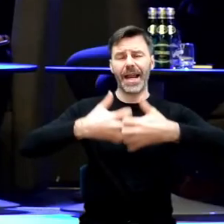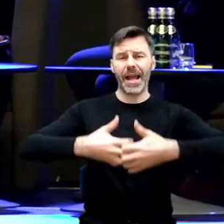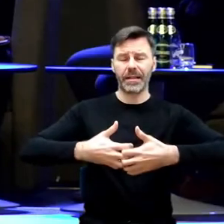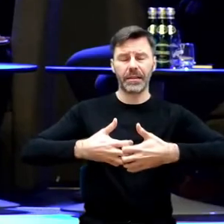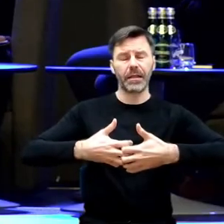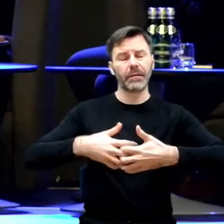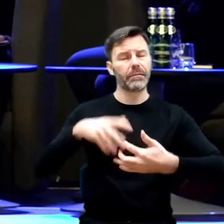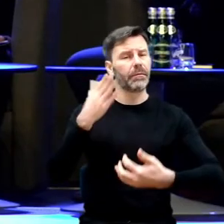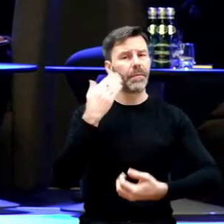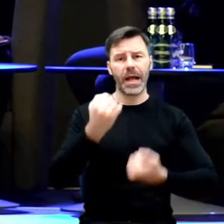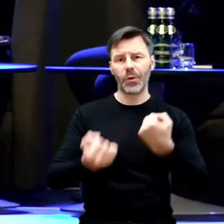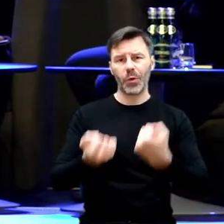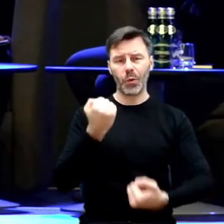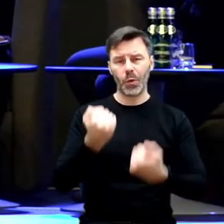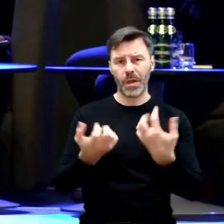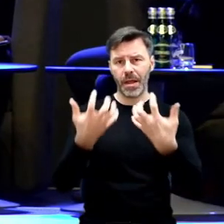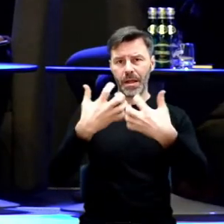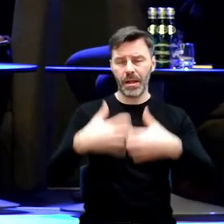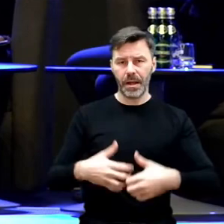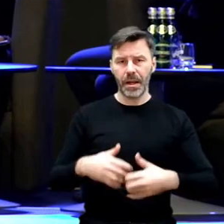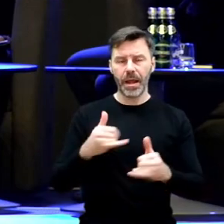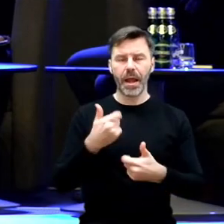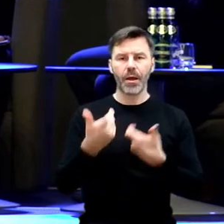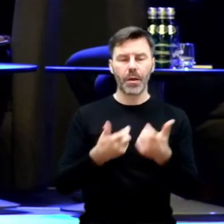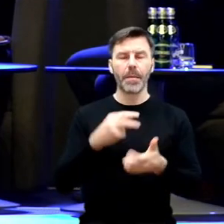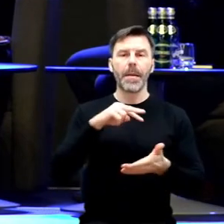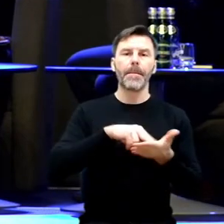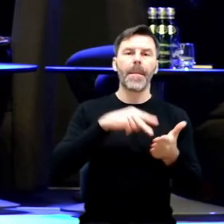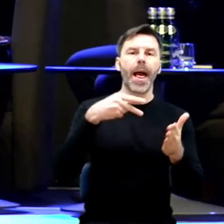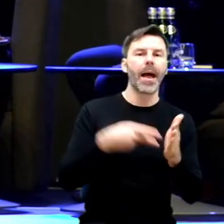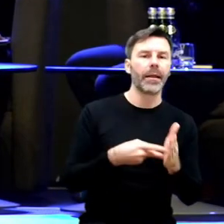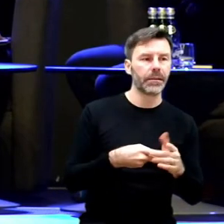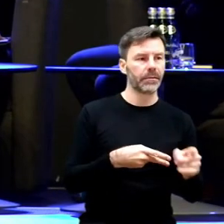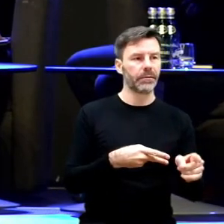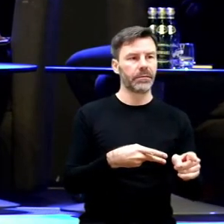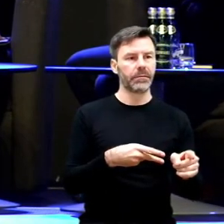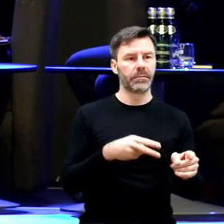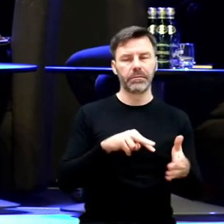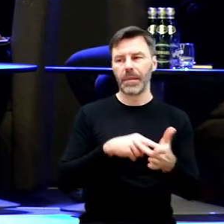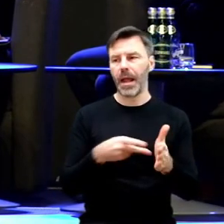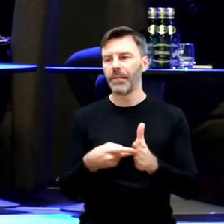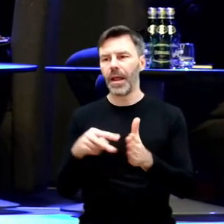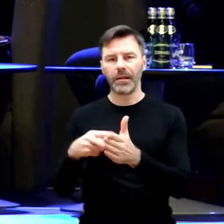Nie tylko właśnie w planowaniu, ale także pomiędzy tymi filarami.